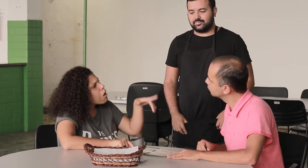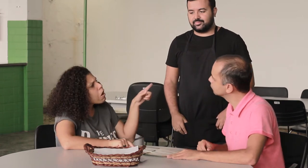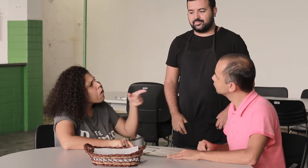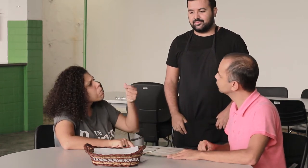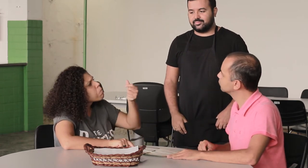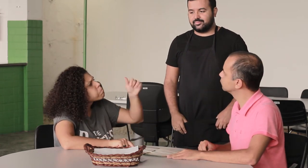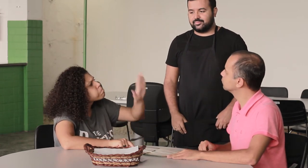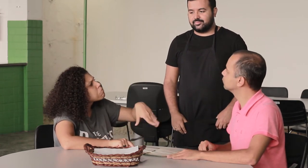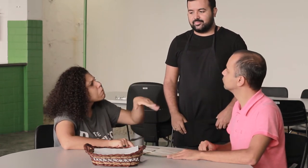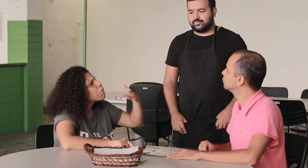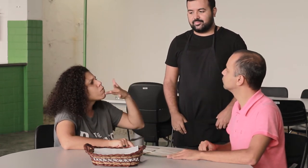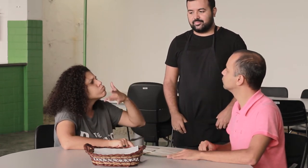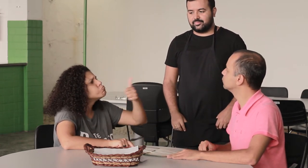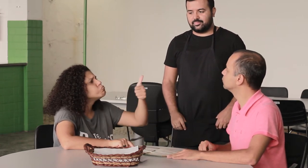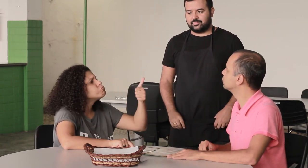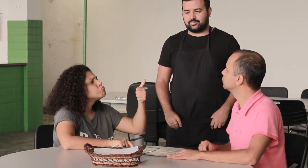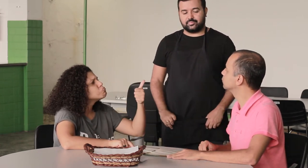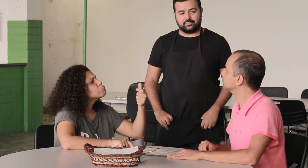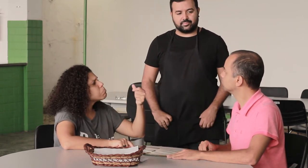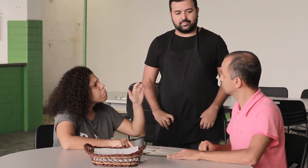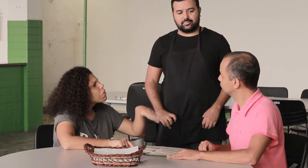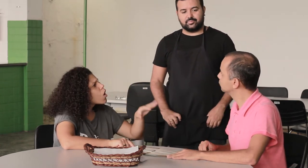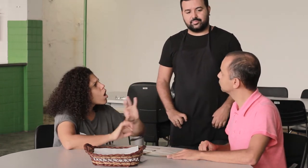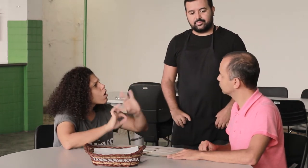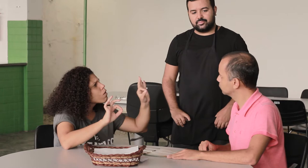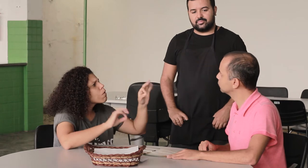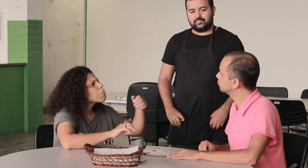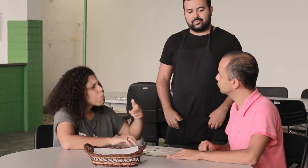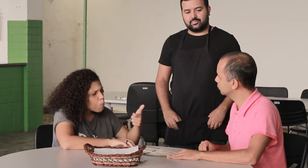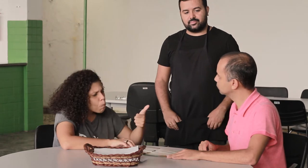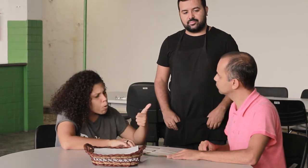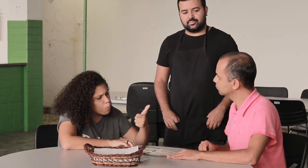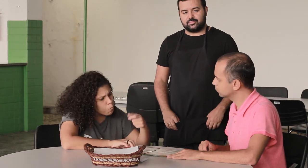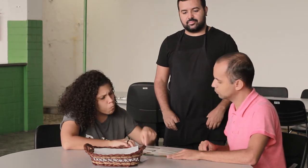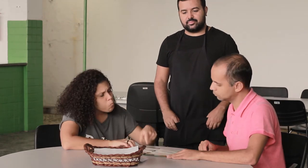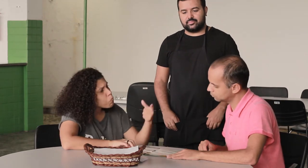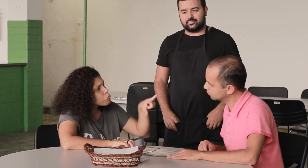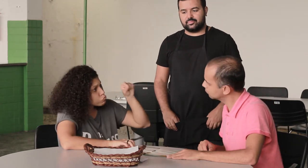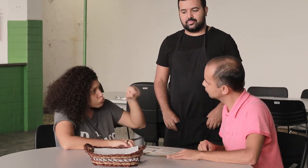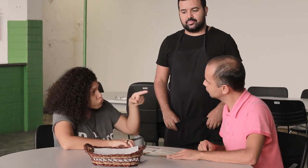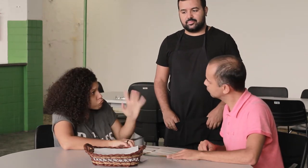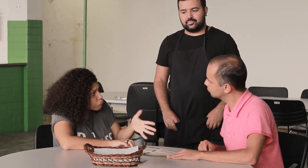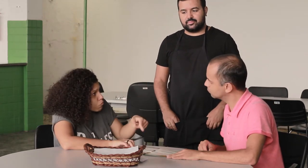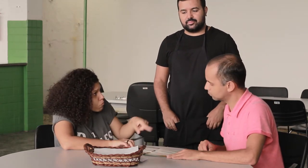Você viu?! Tá bom e barato! E tem muitas opções